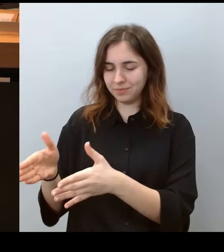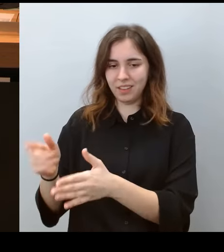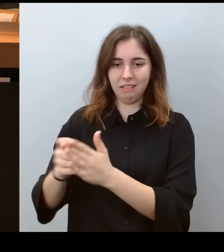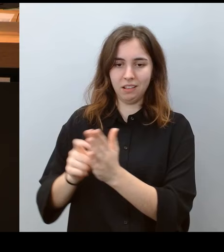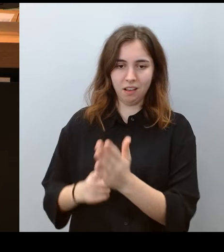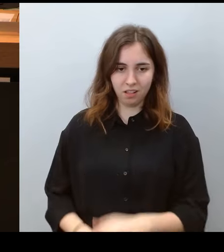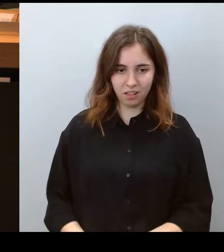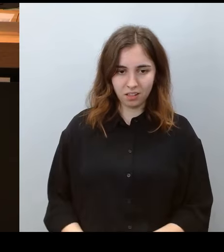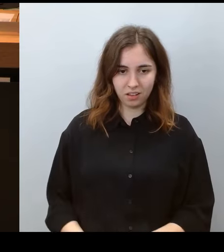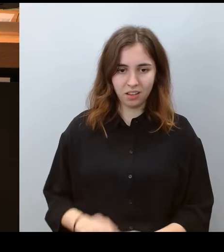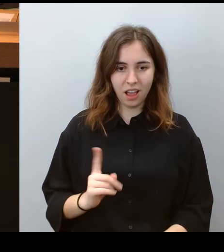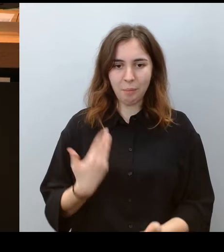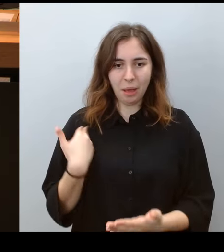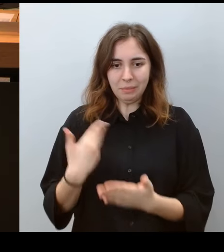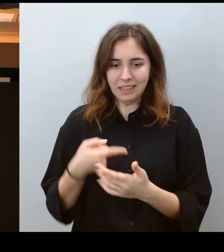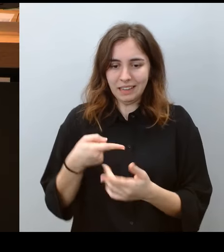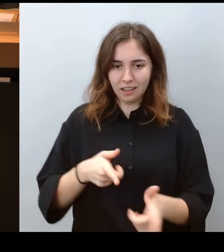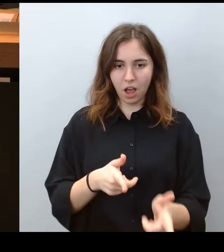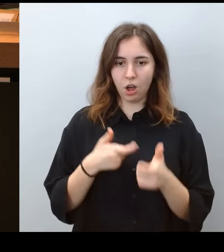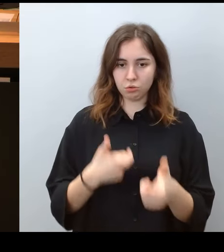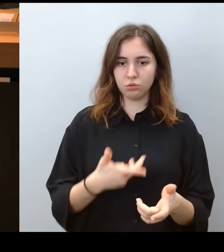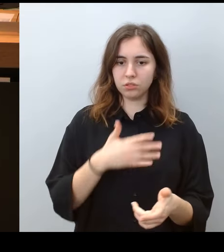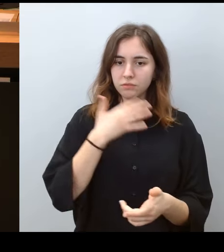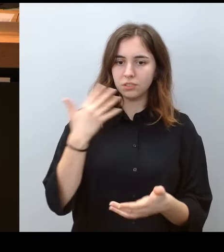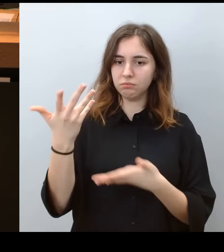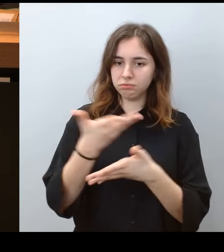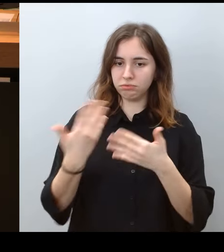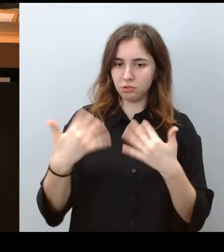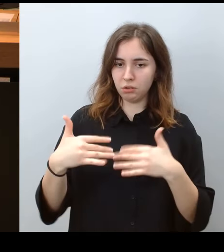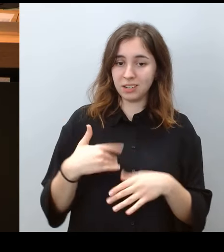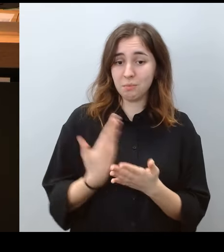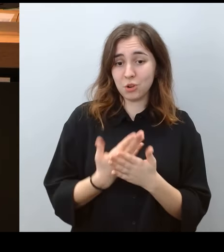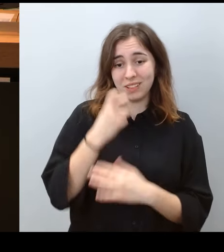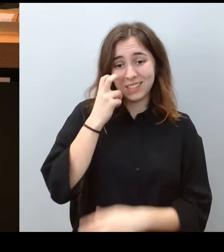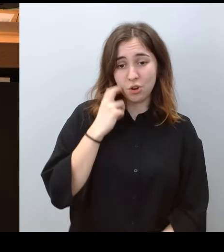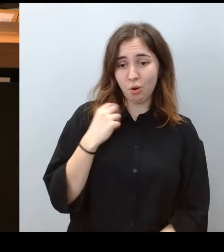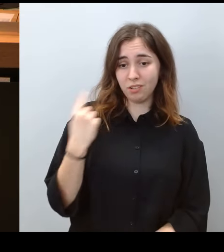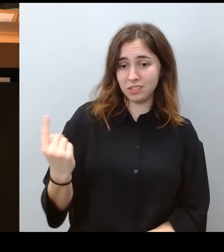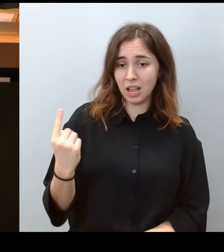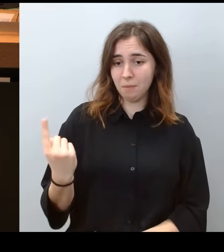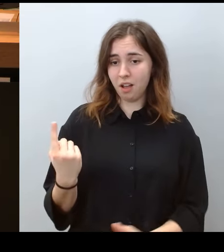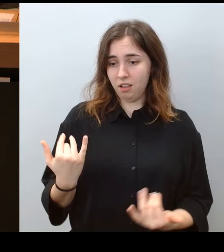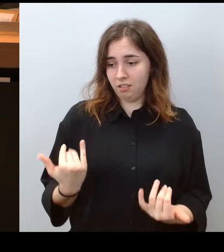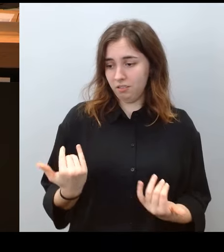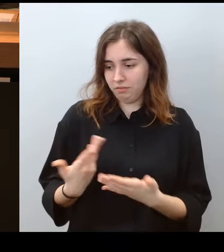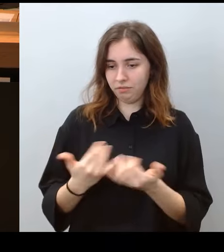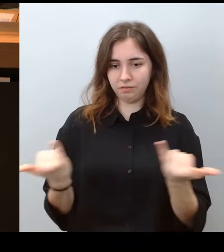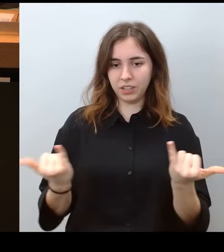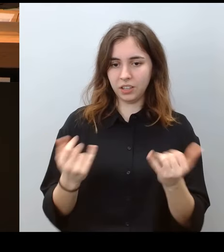Sozialamt mit dem QR Code zu einer Zettelwirtschaft geführt hat, aber nicht zu mehr Digitalisierung bei Betroffenen. Passiert